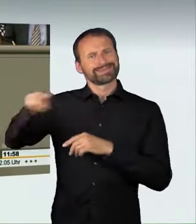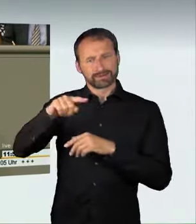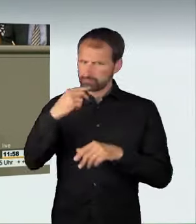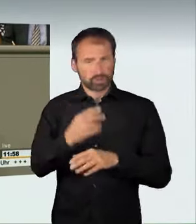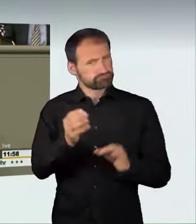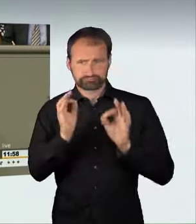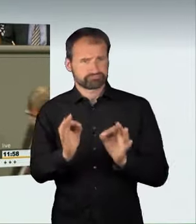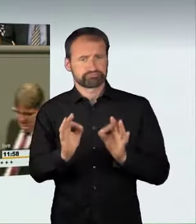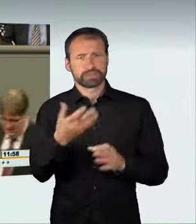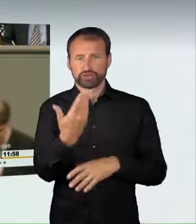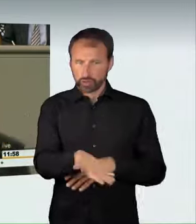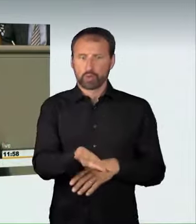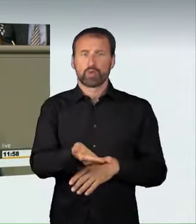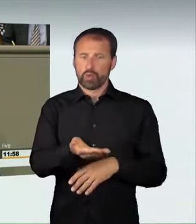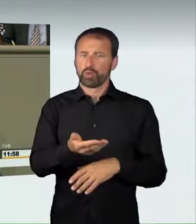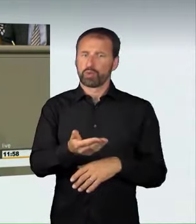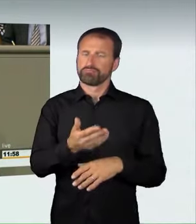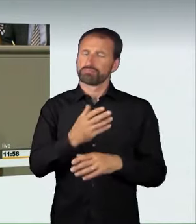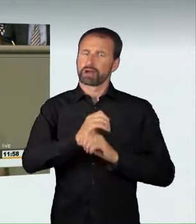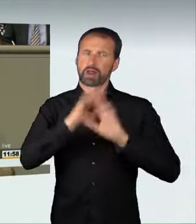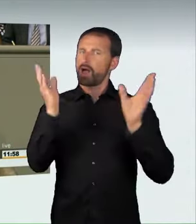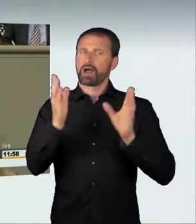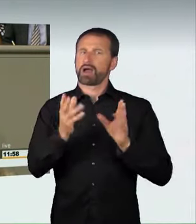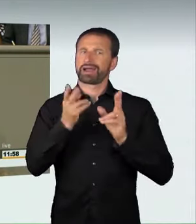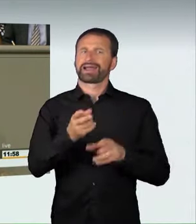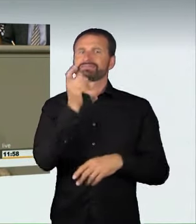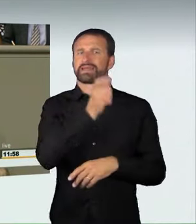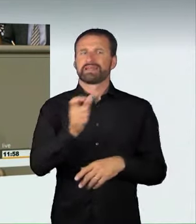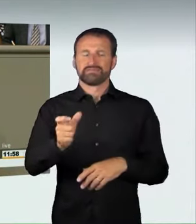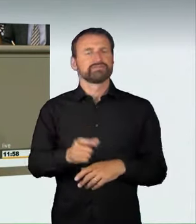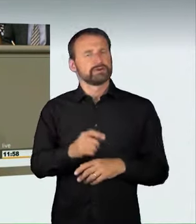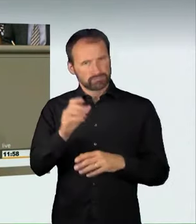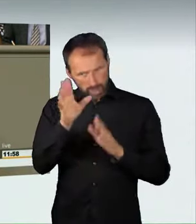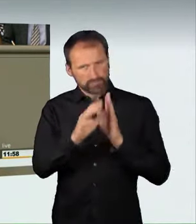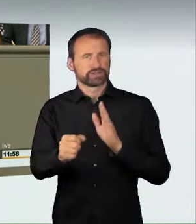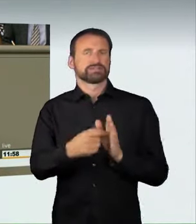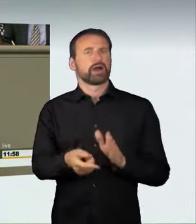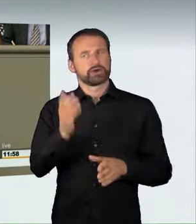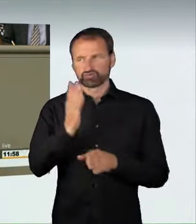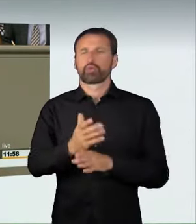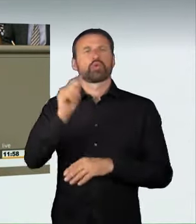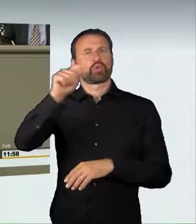für die Teilnahme an Autorennen und deren Veranstaltung. Auch das ist nach den Normen, die wir hier gefasst haben, nachweisbar.